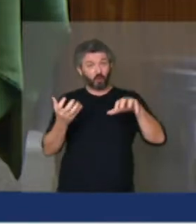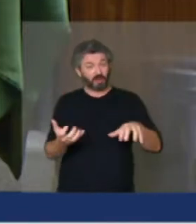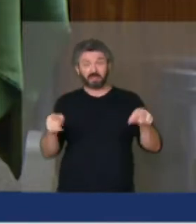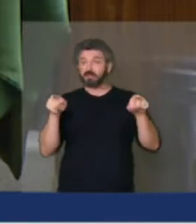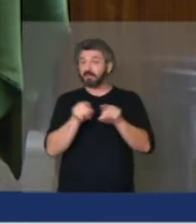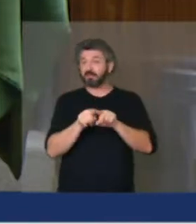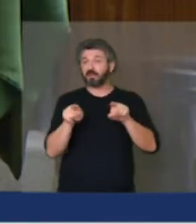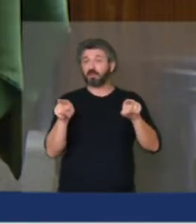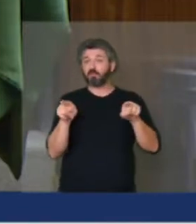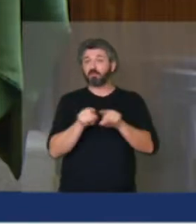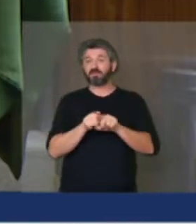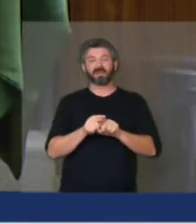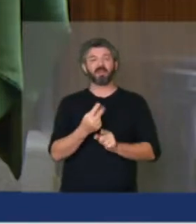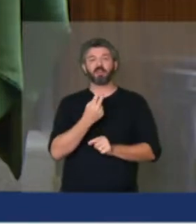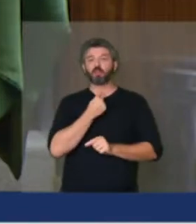ADMITIR, MINISTRO TERÁQUE COMPARECER. O PARTIDO MEU